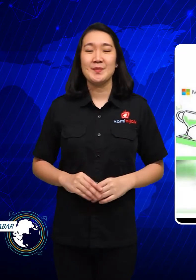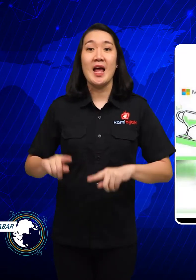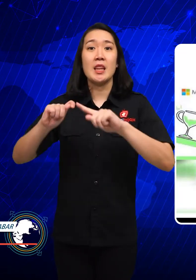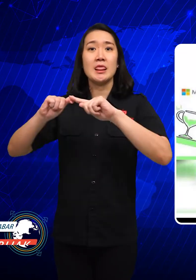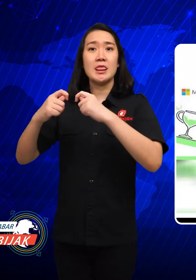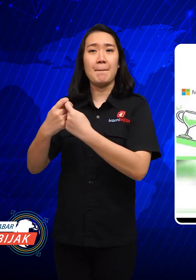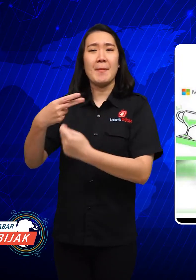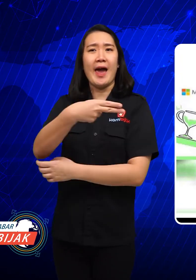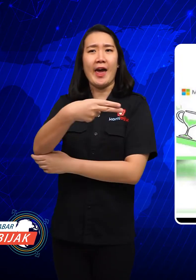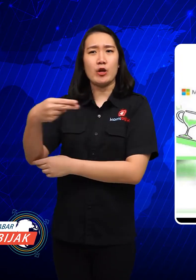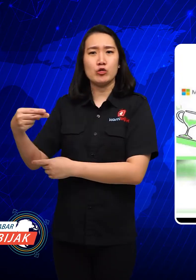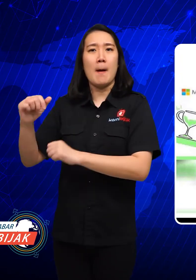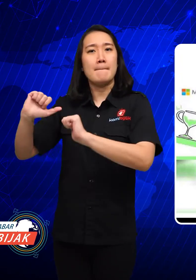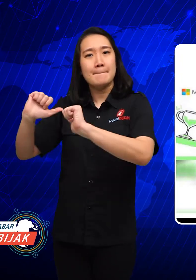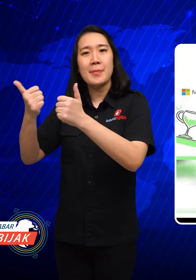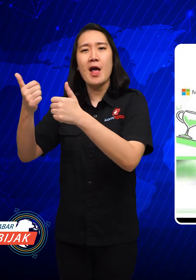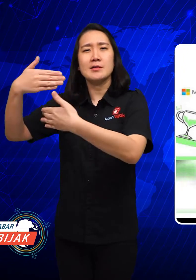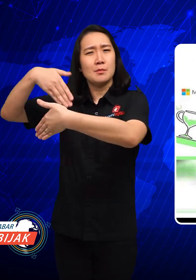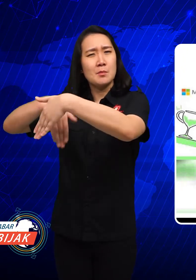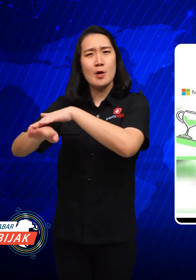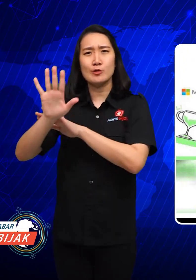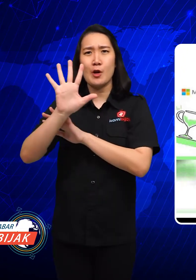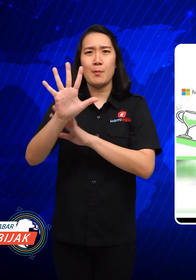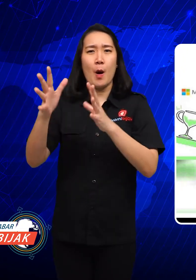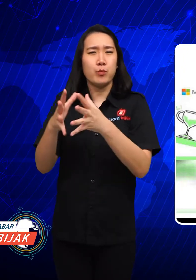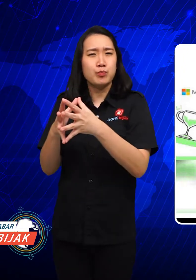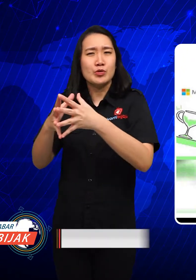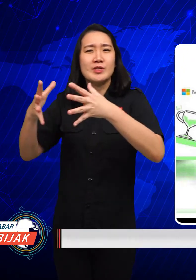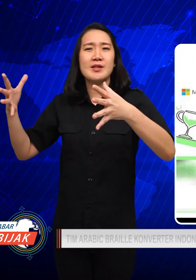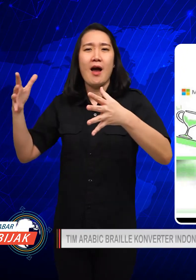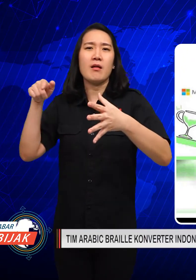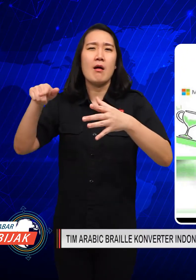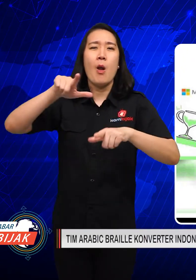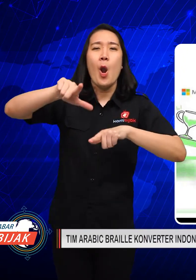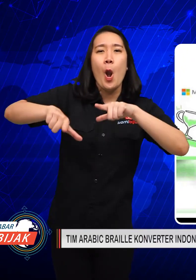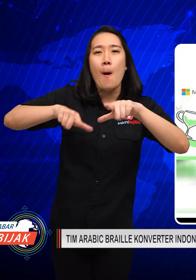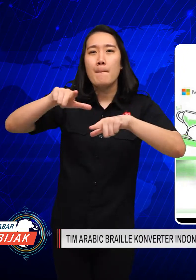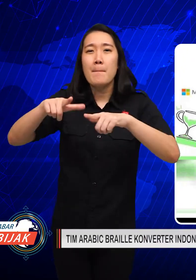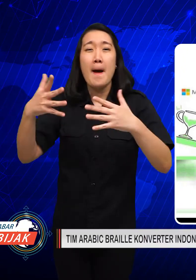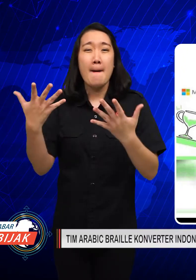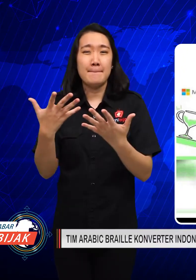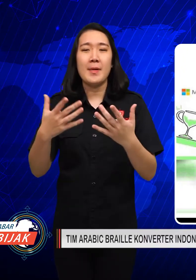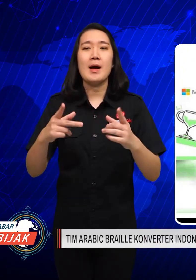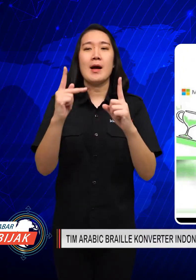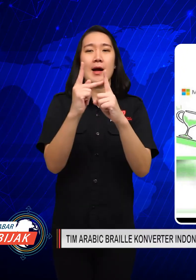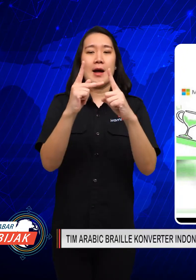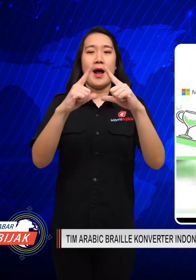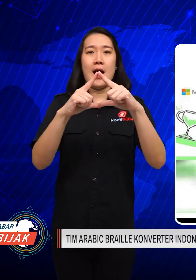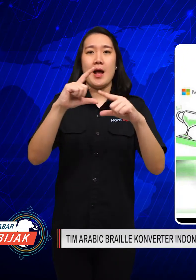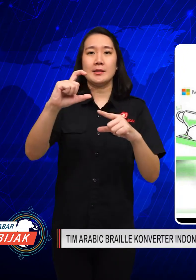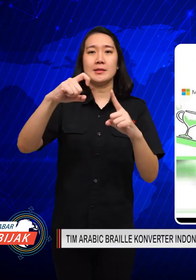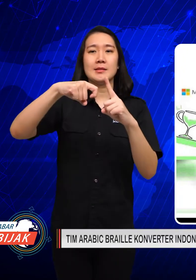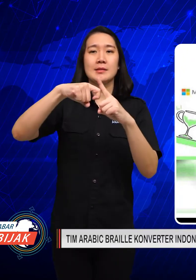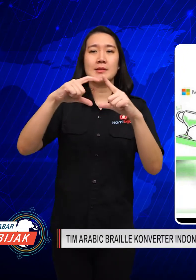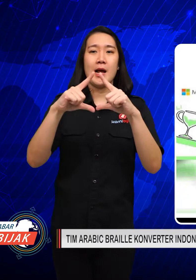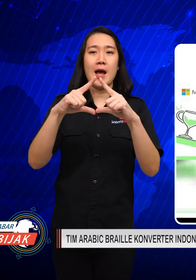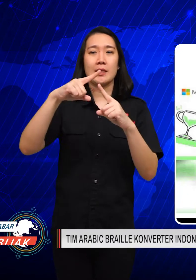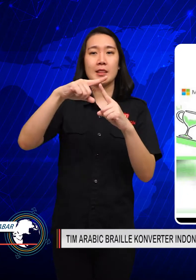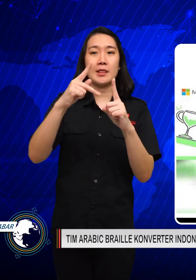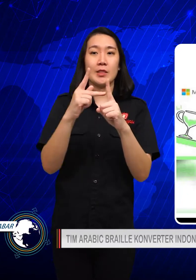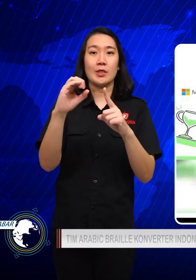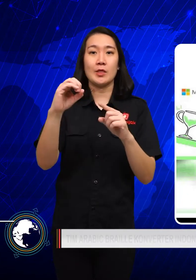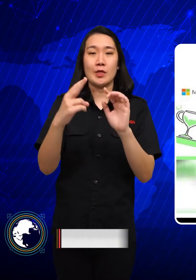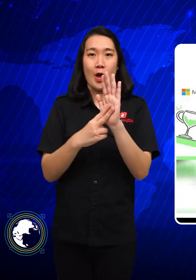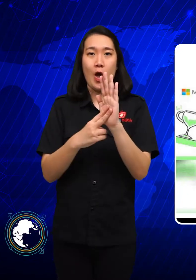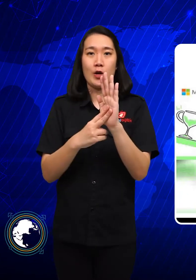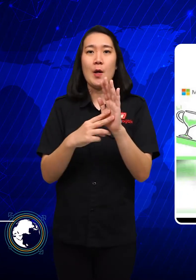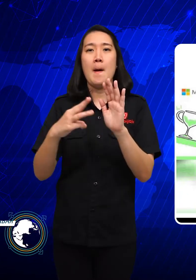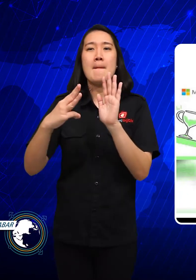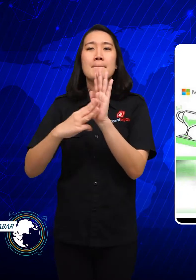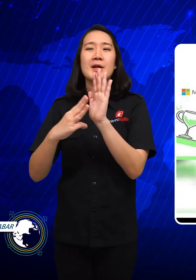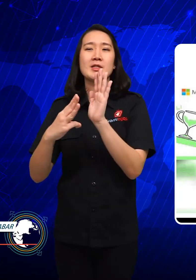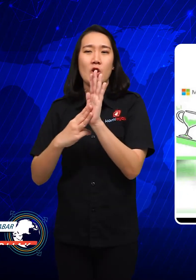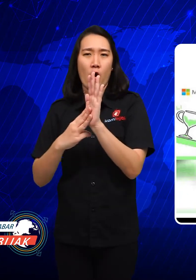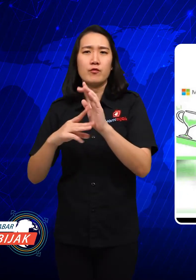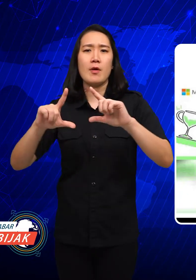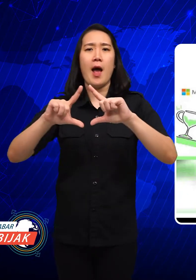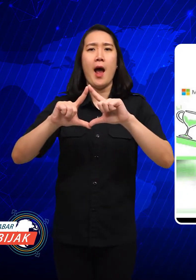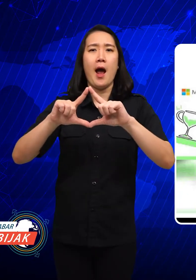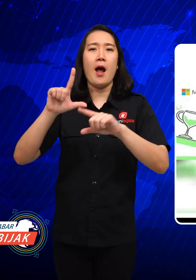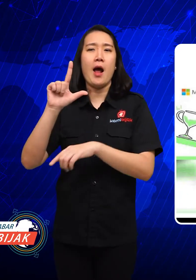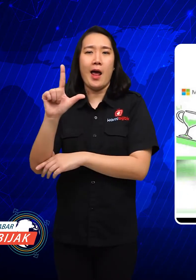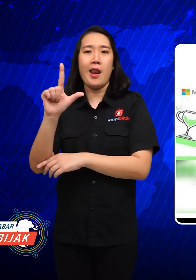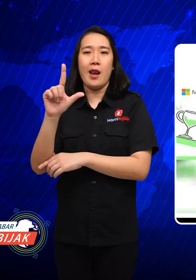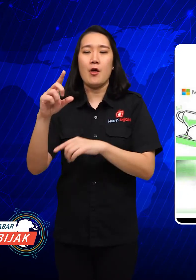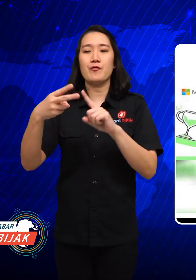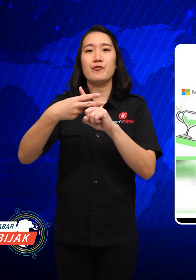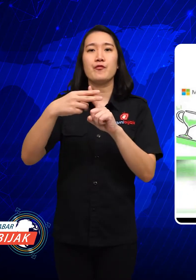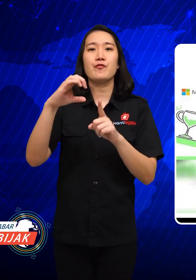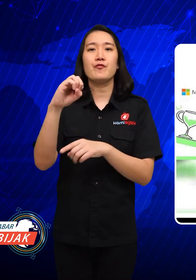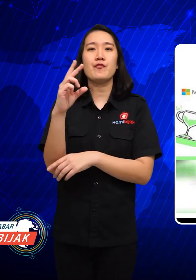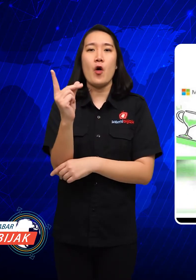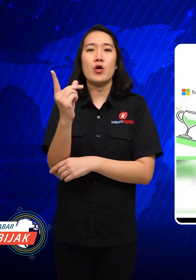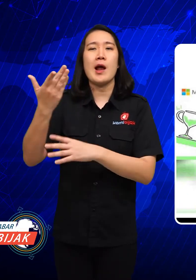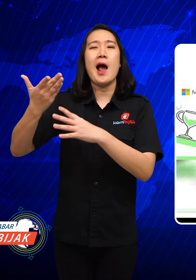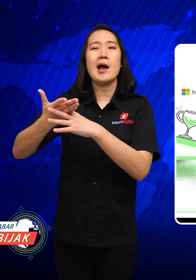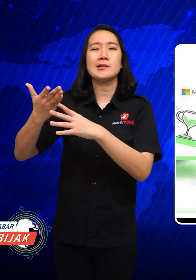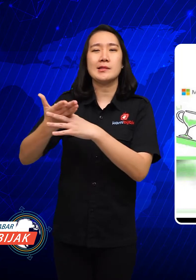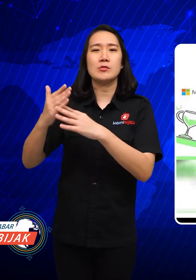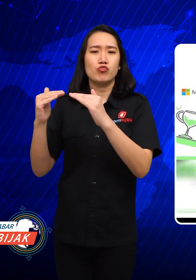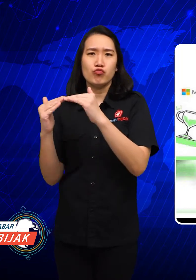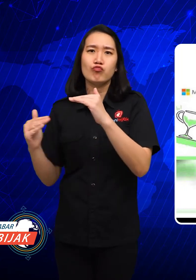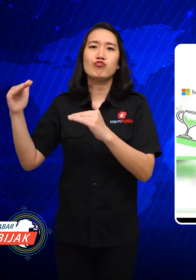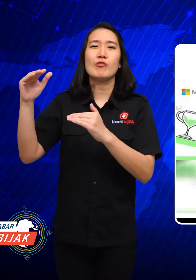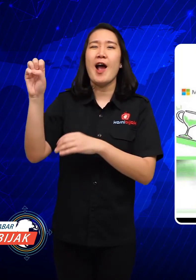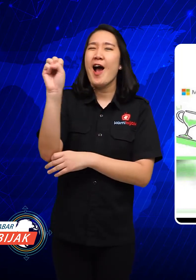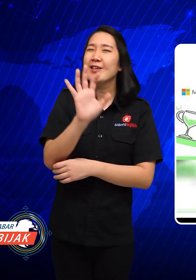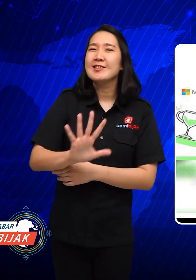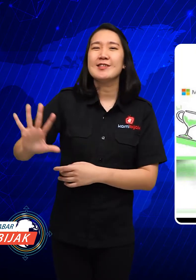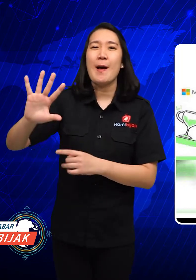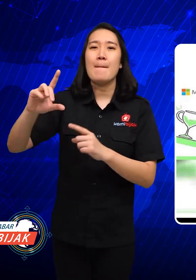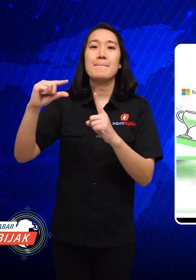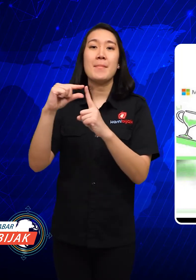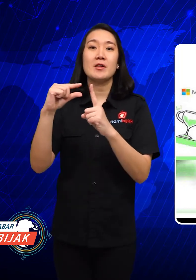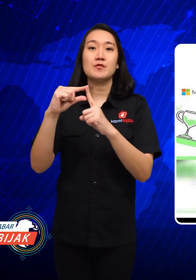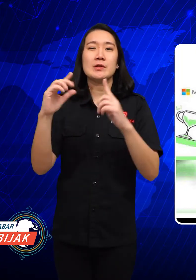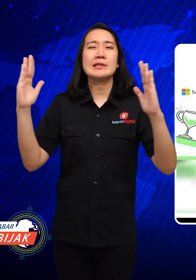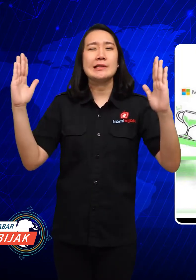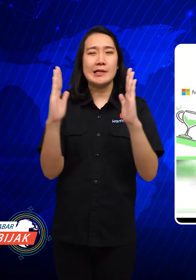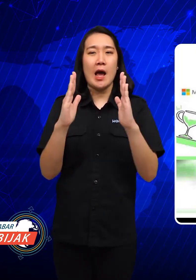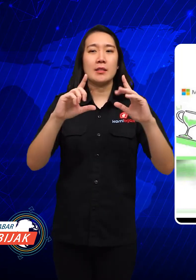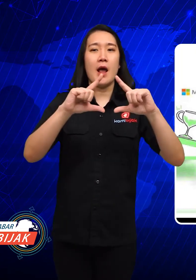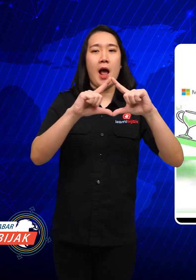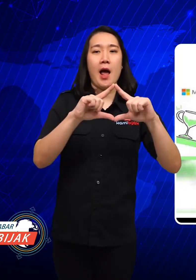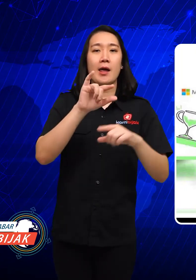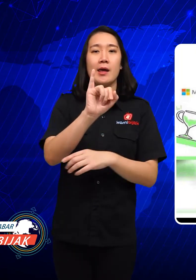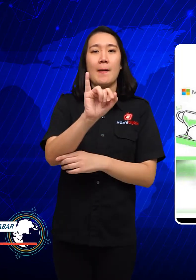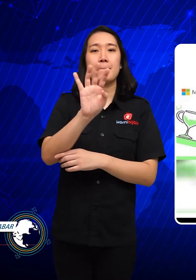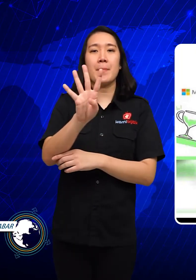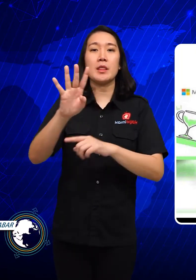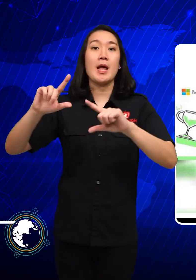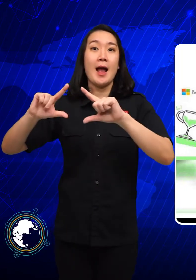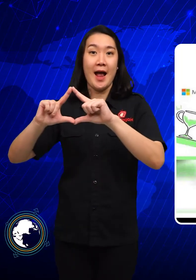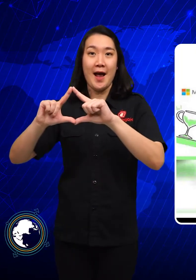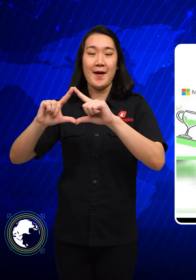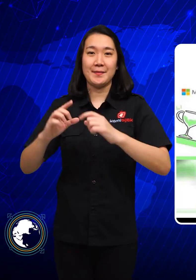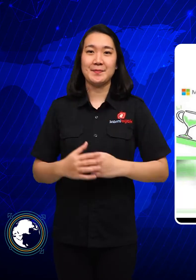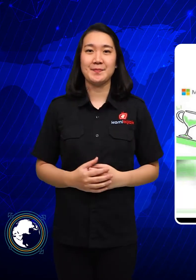Tim Indonesia berhasil masuk lima besar lomba Hackathon Microsoft AI for Accessibility tingkat Asia Pacific (AI4A).